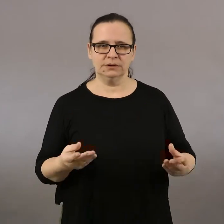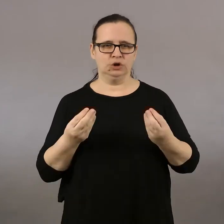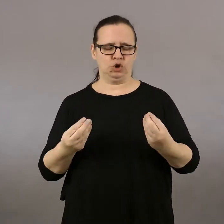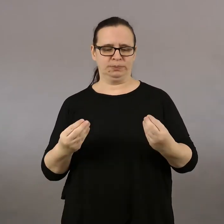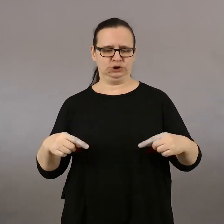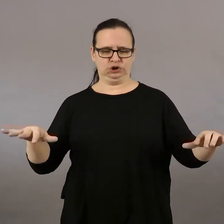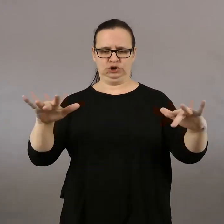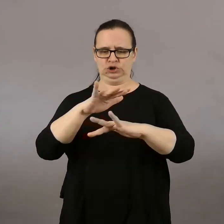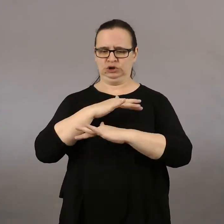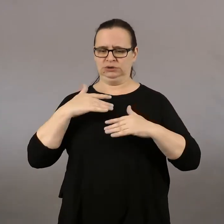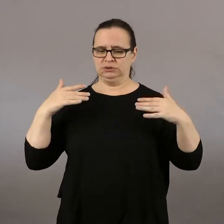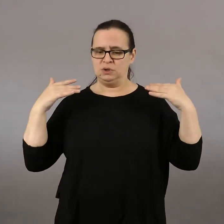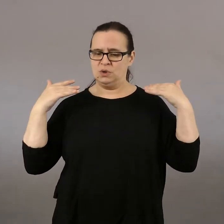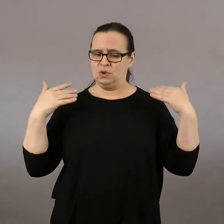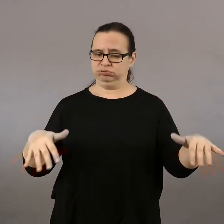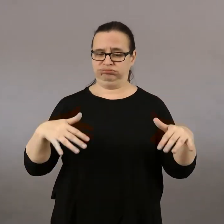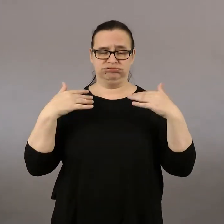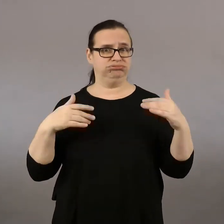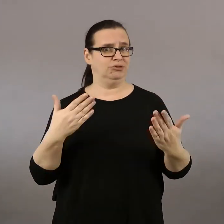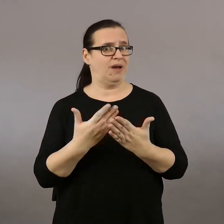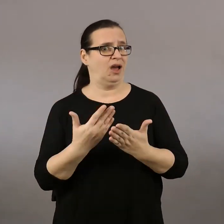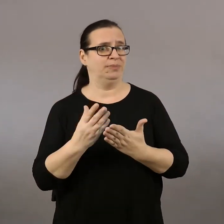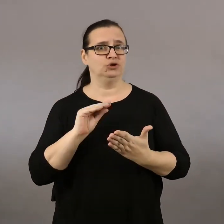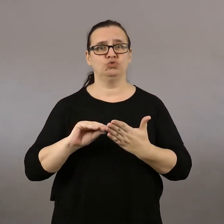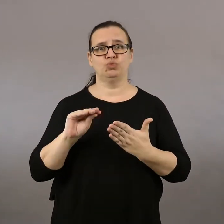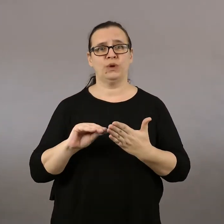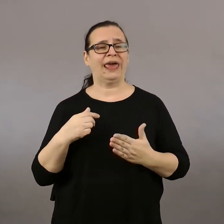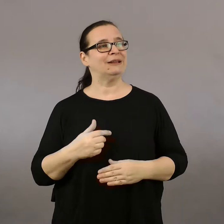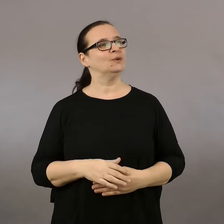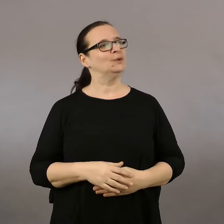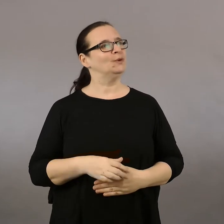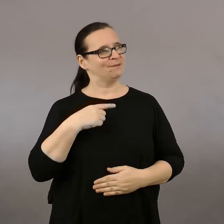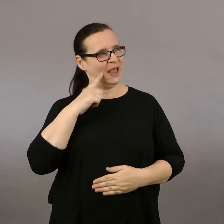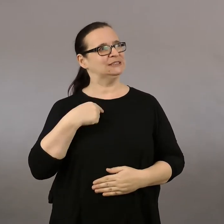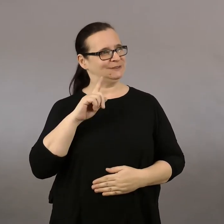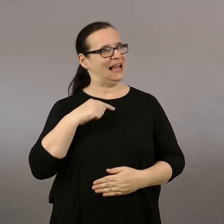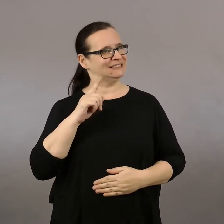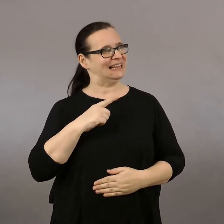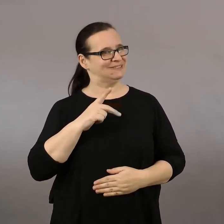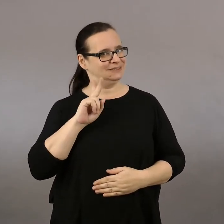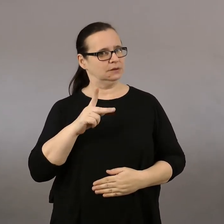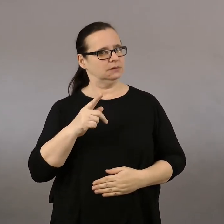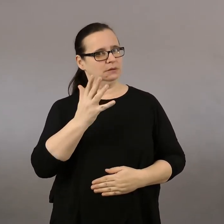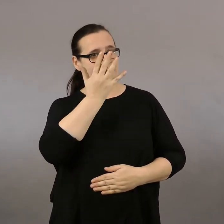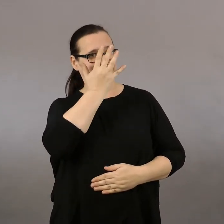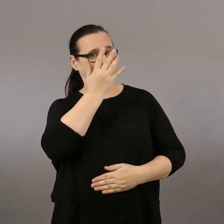Das ist ein typisches Phänomen Zum Beispiel in der Schule Ich zeige eine Maske und sage „Ich weiß schon!“